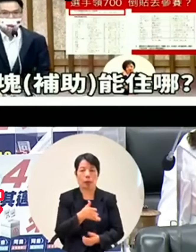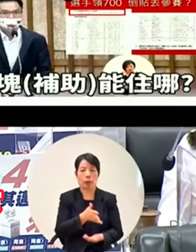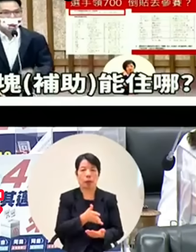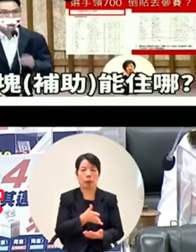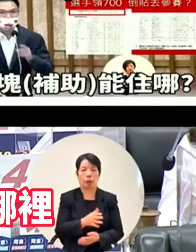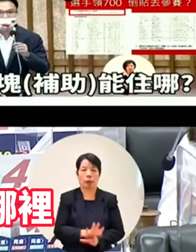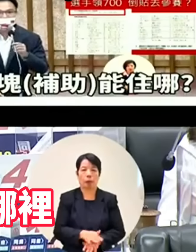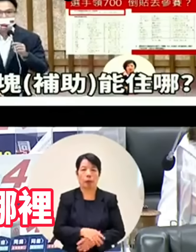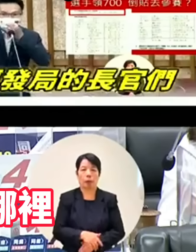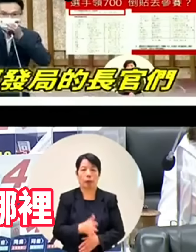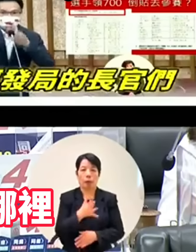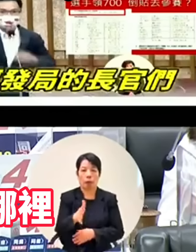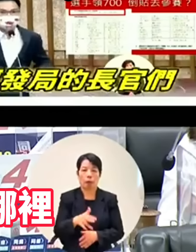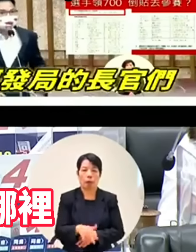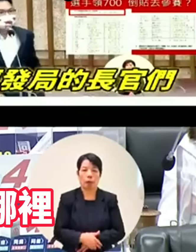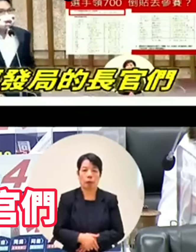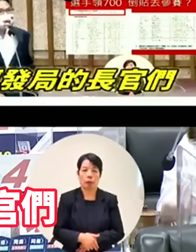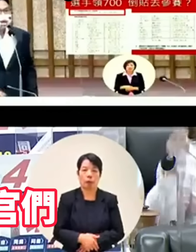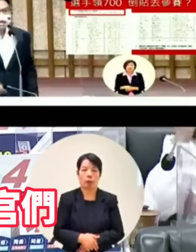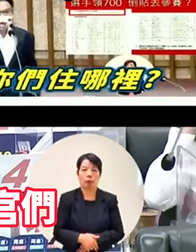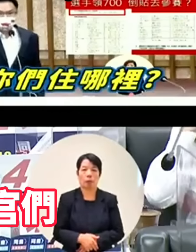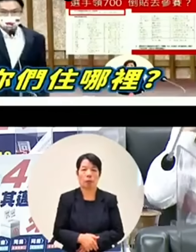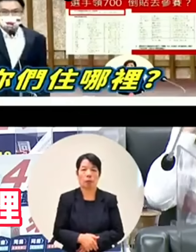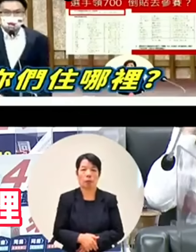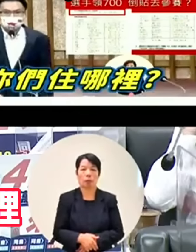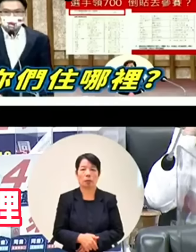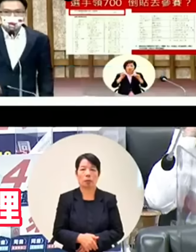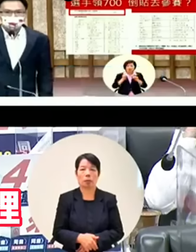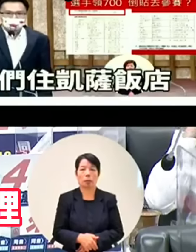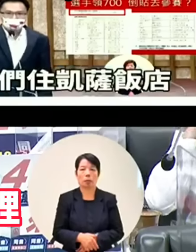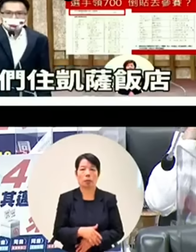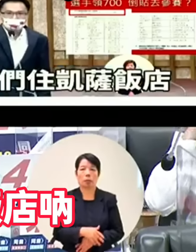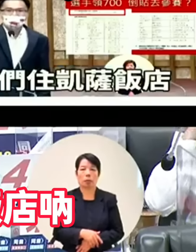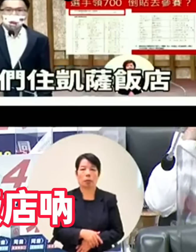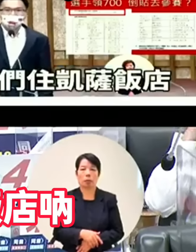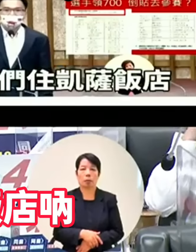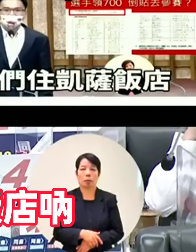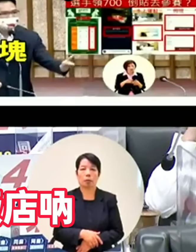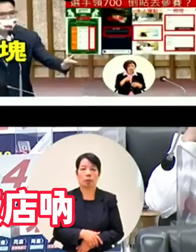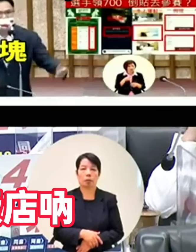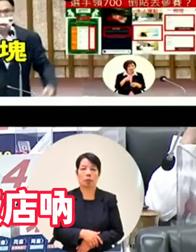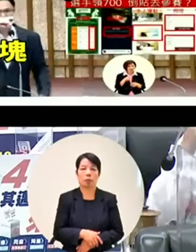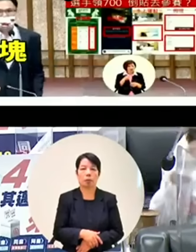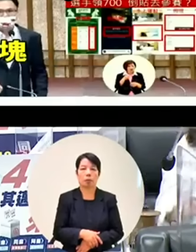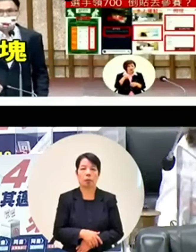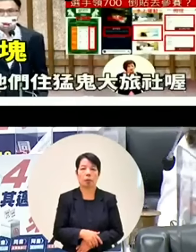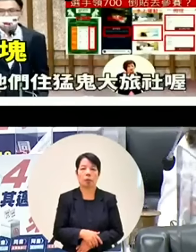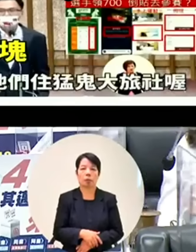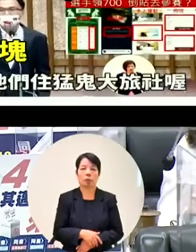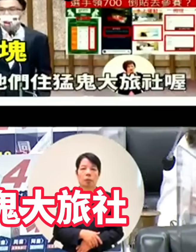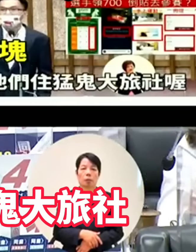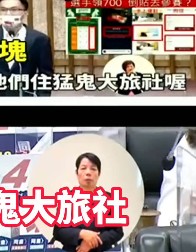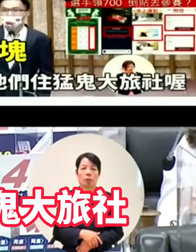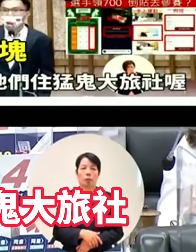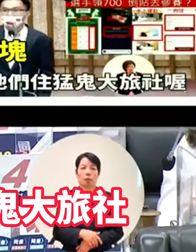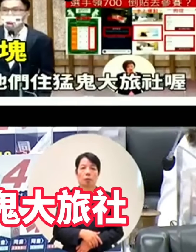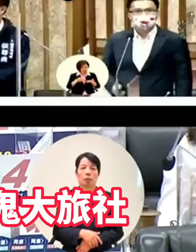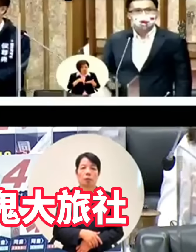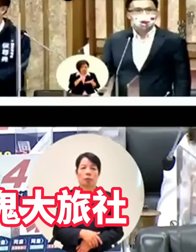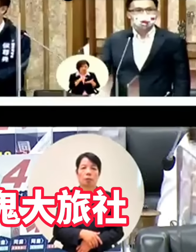請教一下 700塊能住哪裡 運發局的長官們 你們住哪裡 你們住凱撒飯店吶 700塊 你要叫他們住猛鬼大旅社